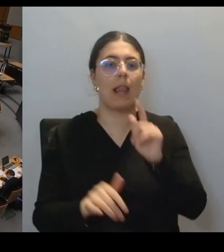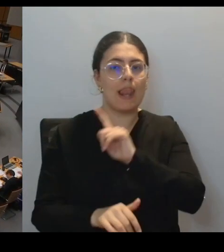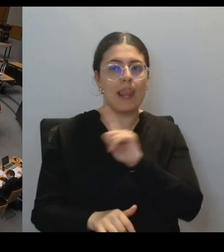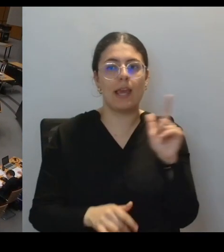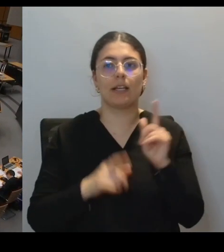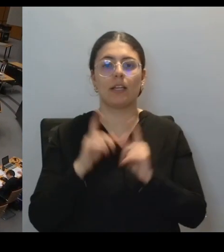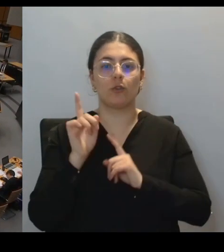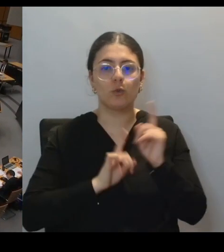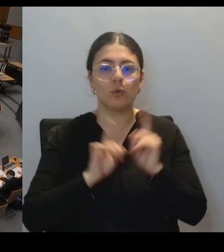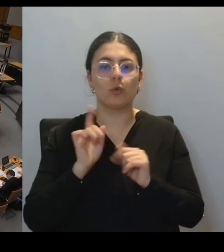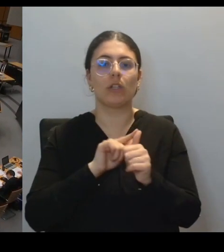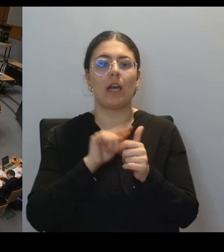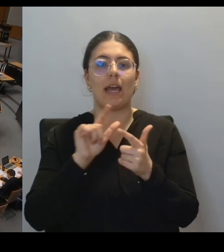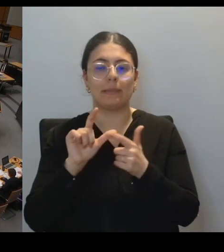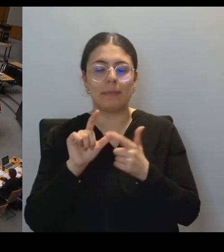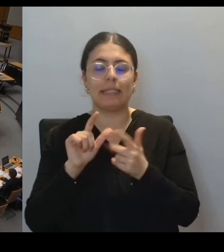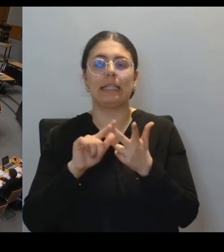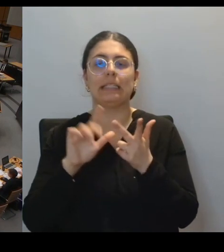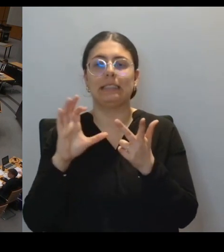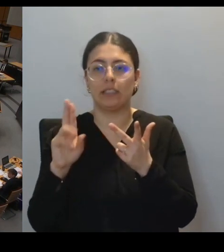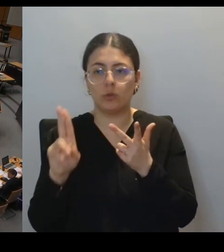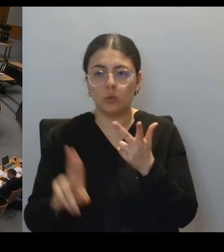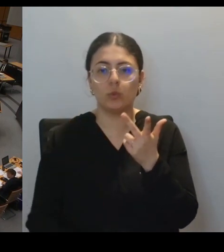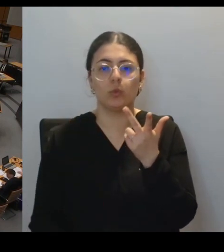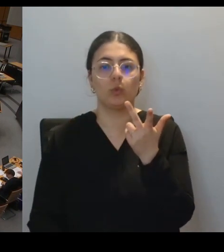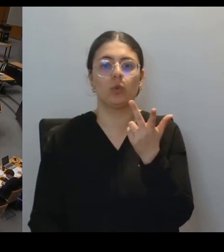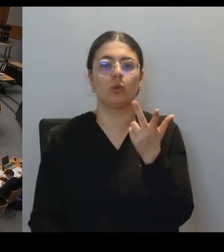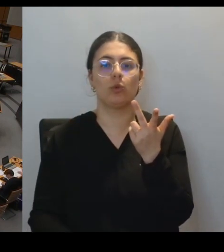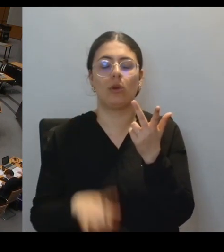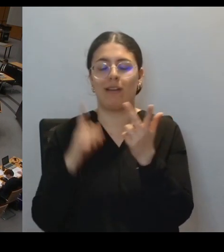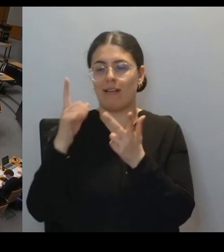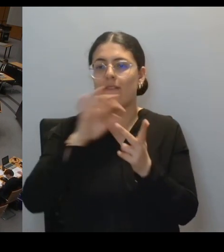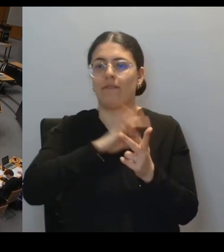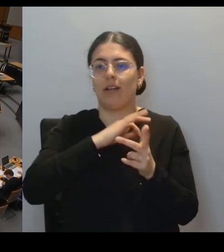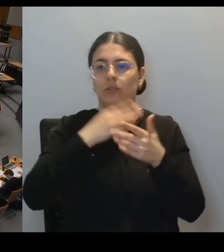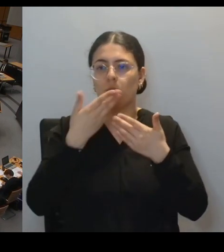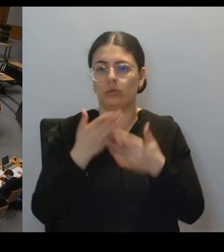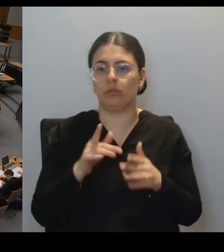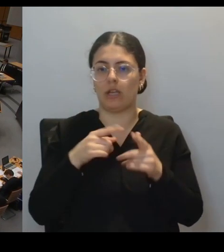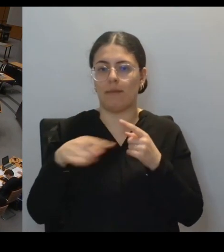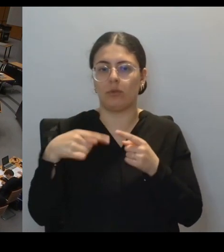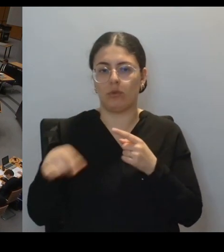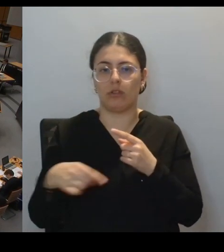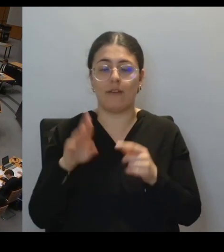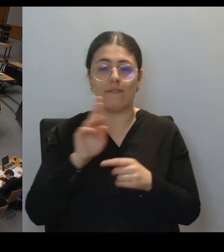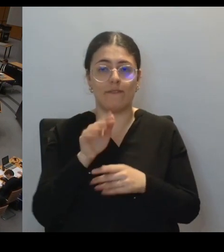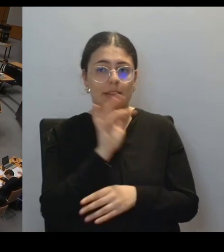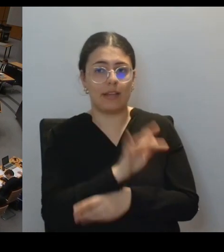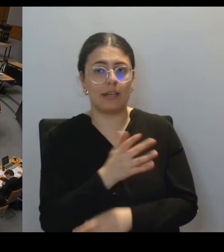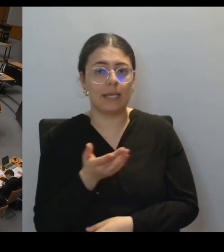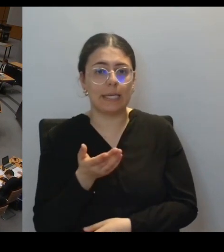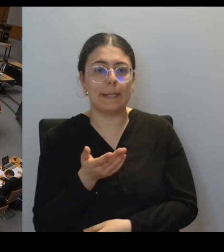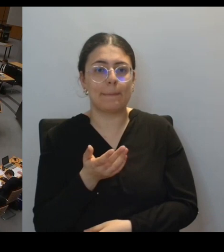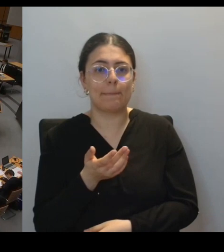ein fraktionsloser Abgeordneter. Wer stimmt dagegen? Das ist die AfD Fraktion. Damit ist die Zustimmung